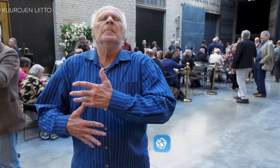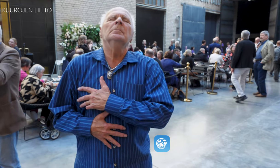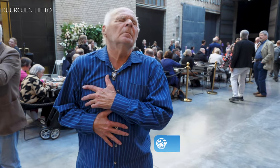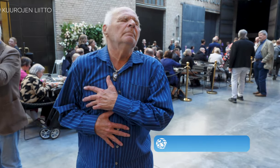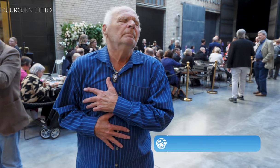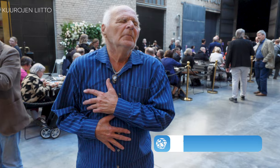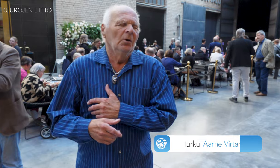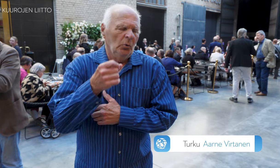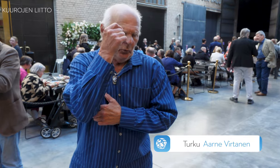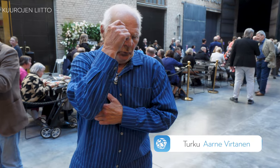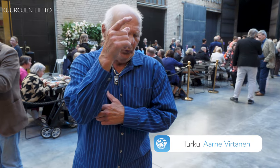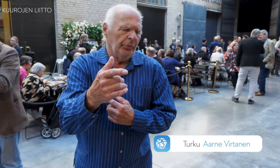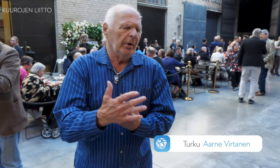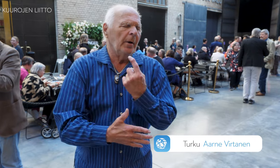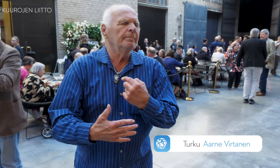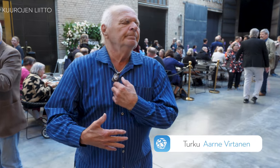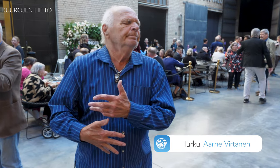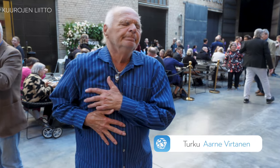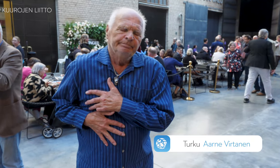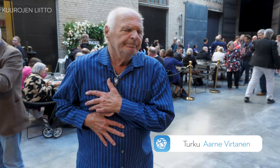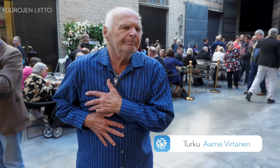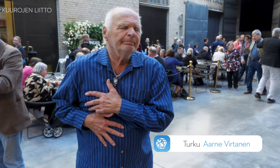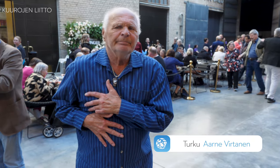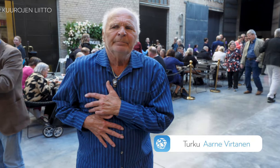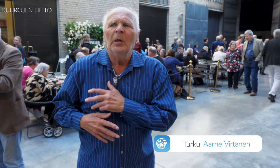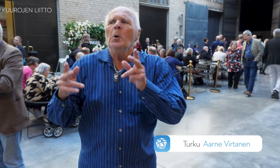Rakastan kulttuuritapahtumia!